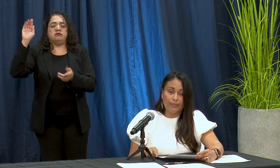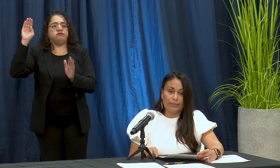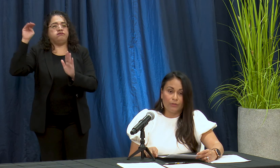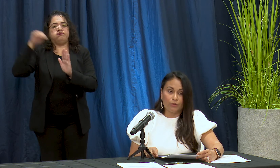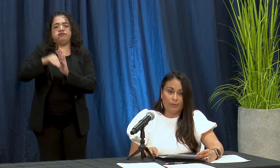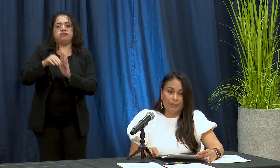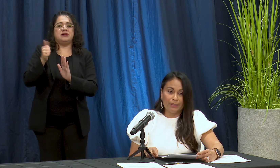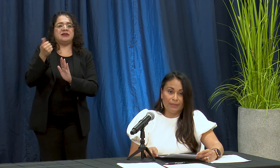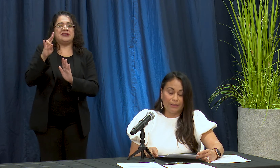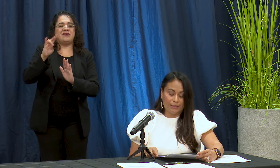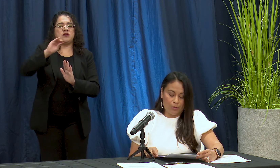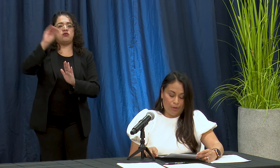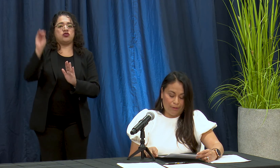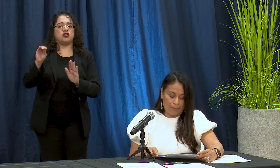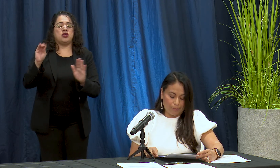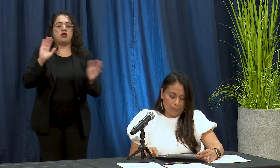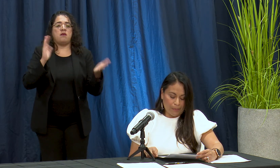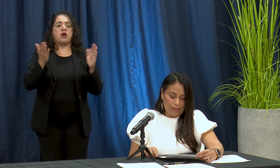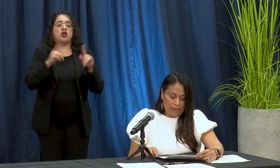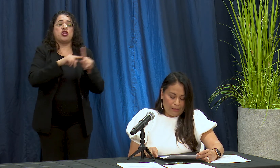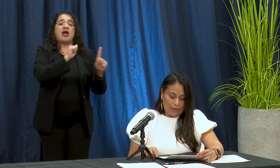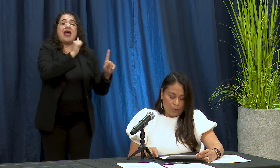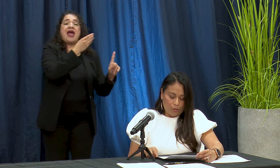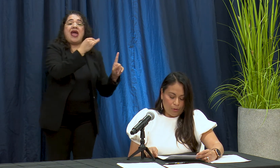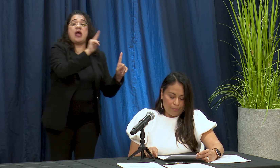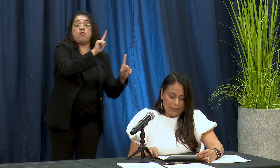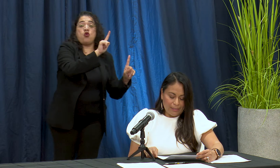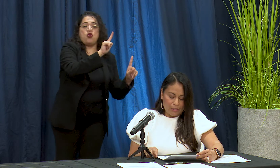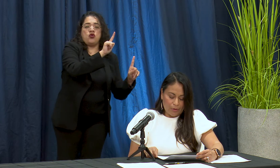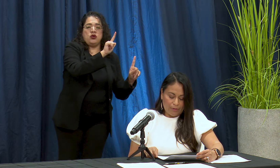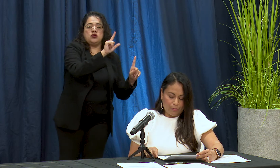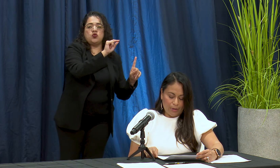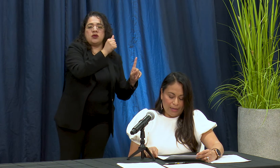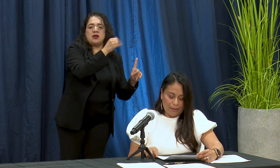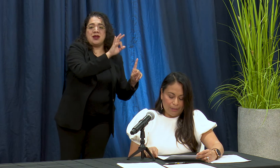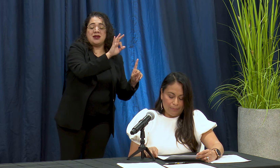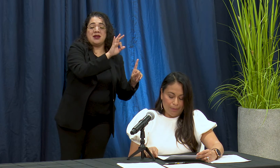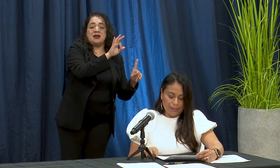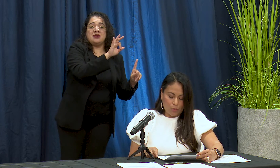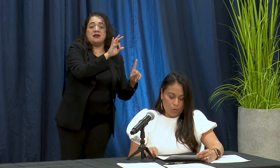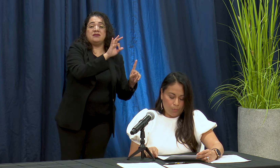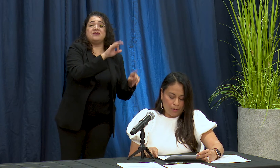del toss mill ta sinnoh EBA de acuerdo Abril yes in ofu a lob real mess ocupado